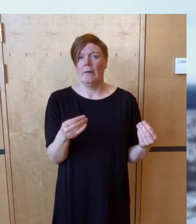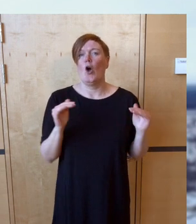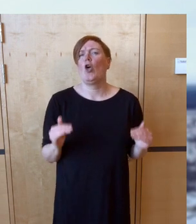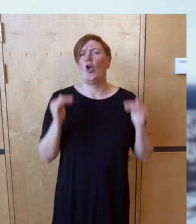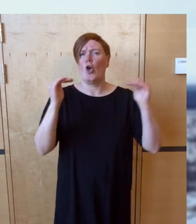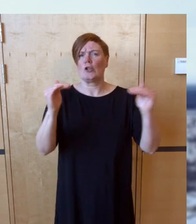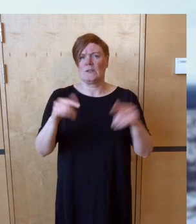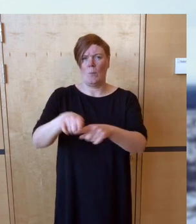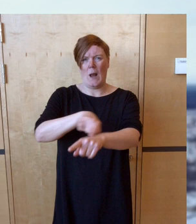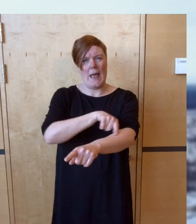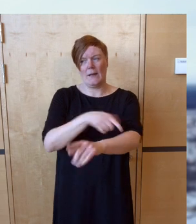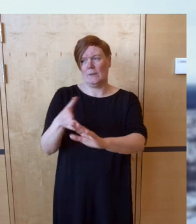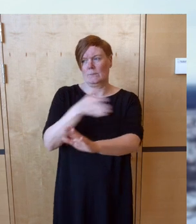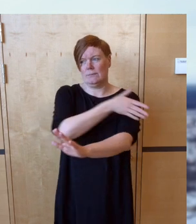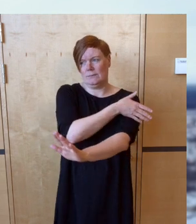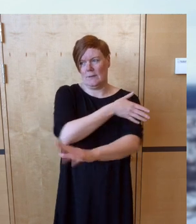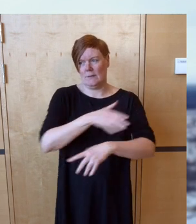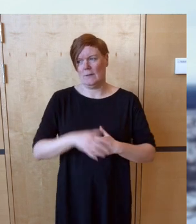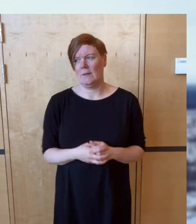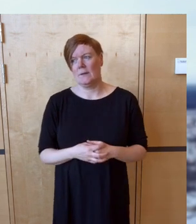Orsakerna till de här stora överskott